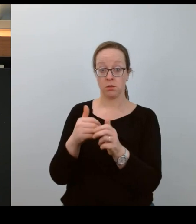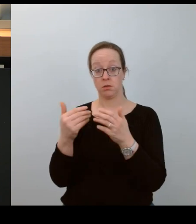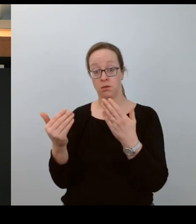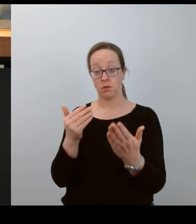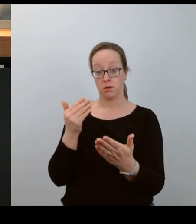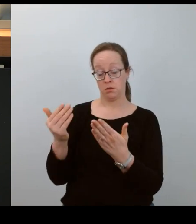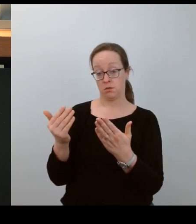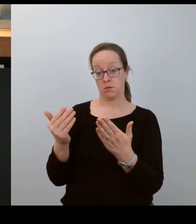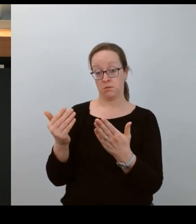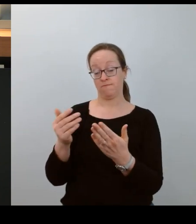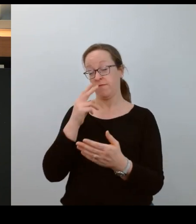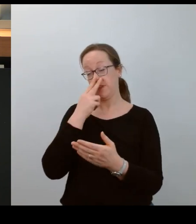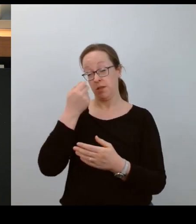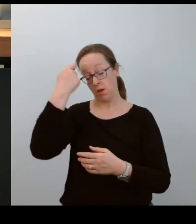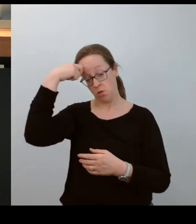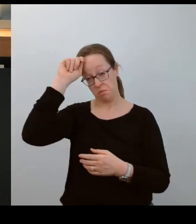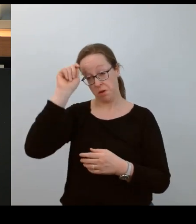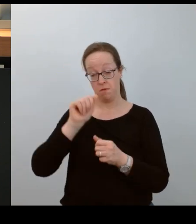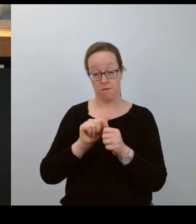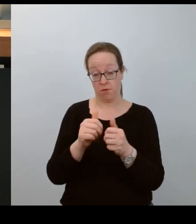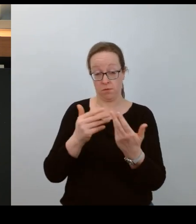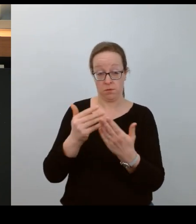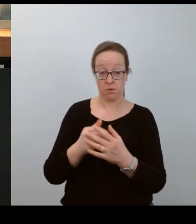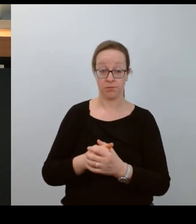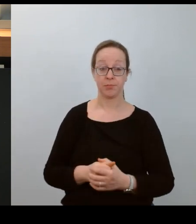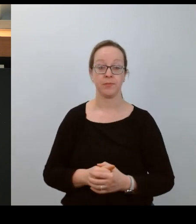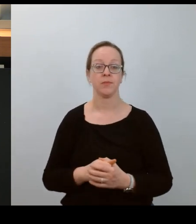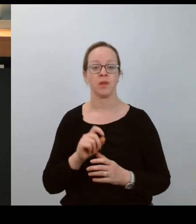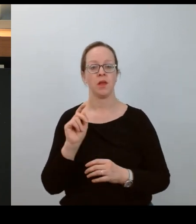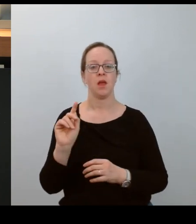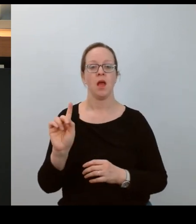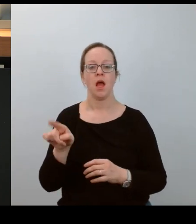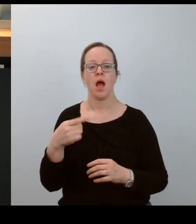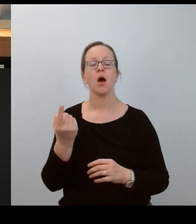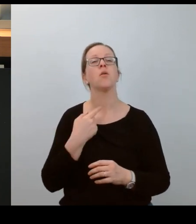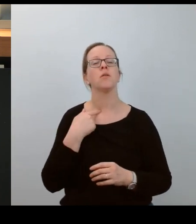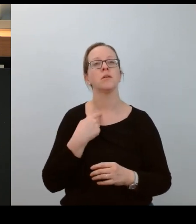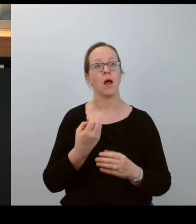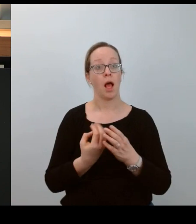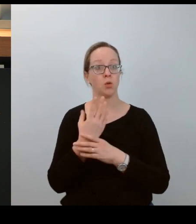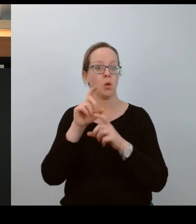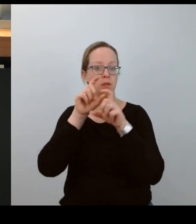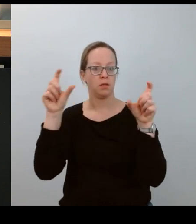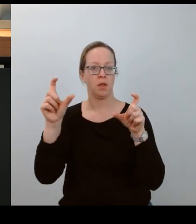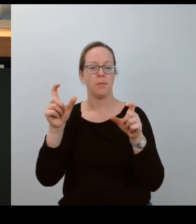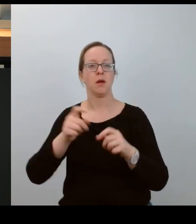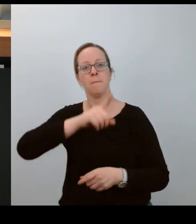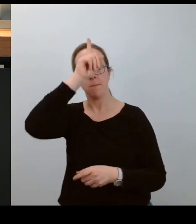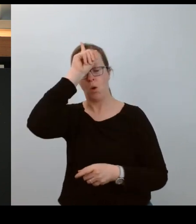Datenschutzbeauftragte über die mangelhafte Kontrolle der Polizei und zu wenig Kontrollrechte auf diesem Gebiet.